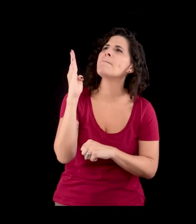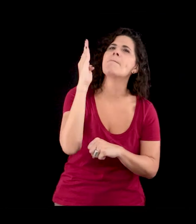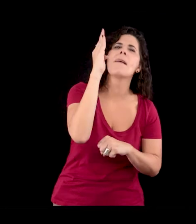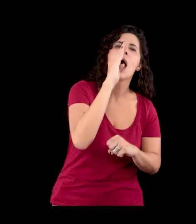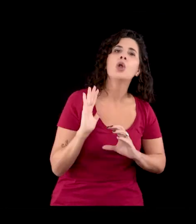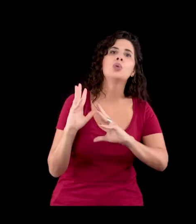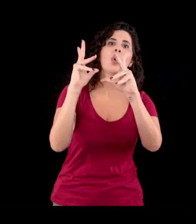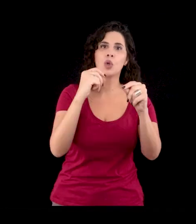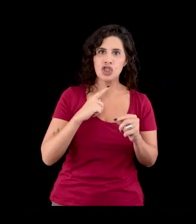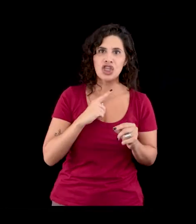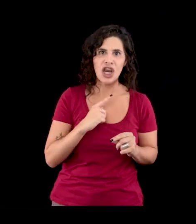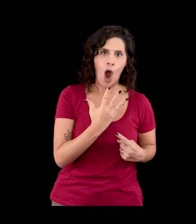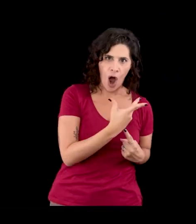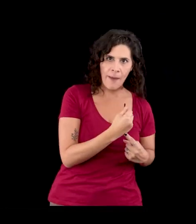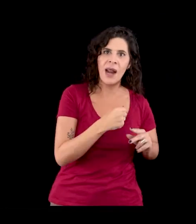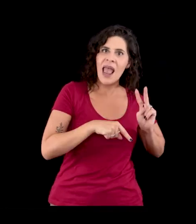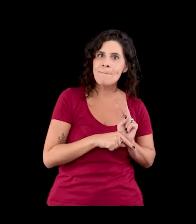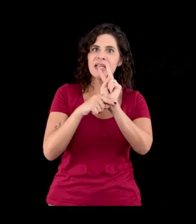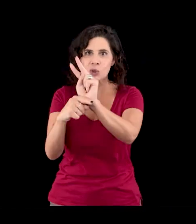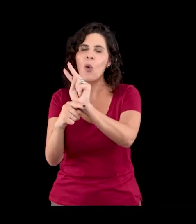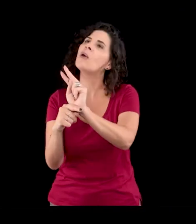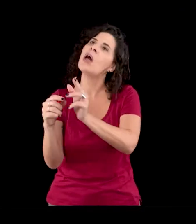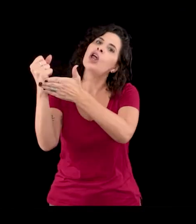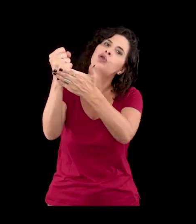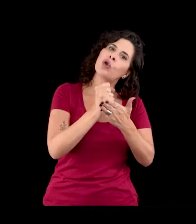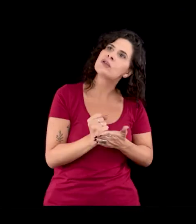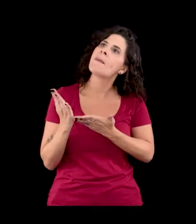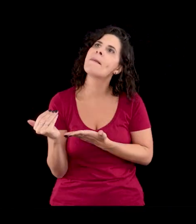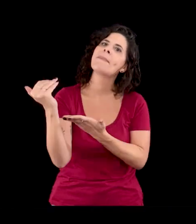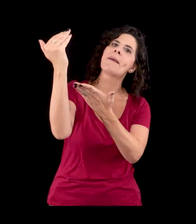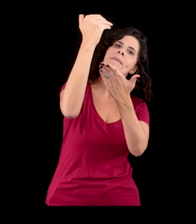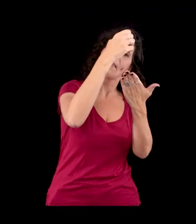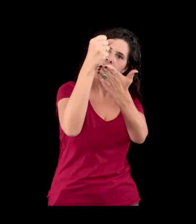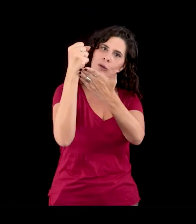recolhendo as obras que a gente tinha do Sérgio, consignadas,